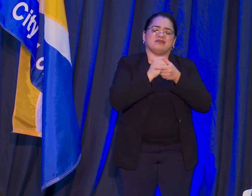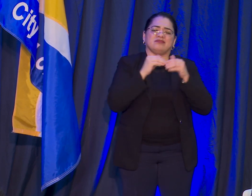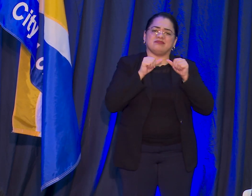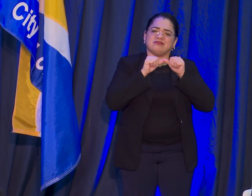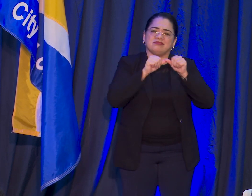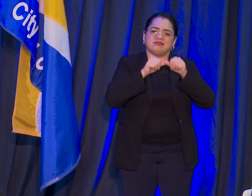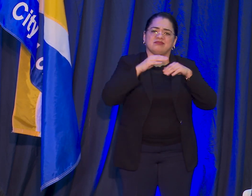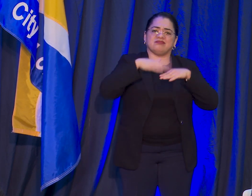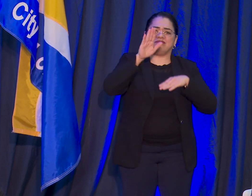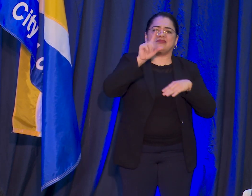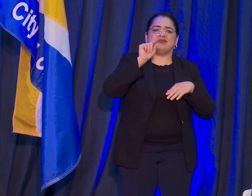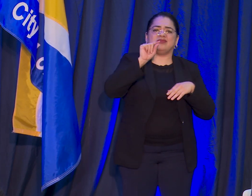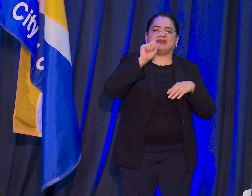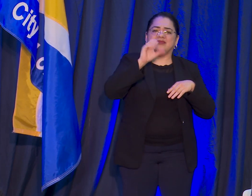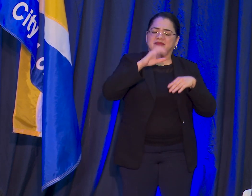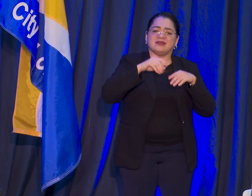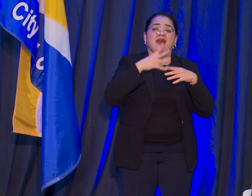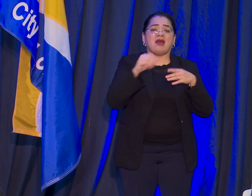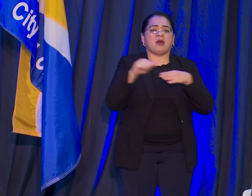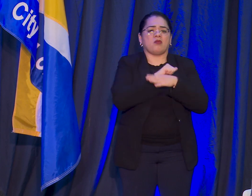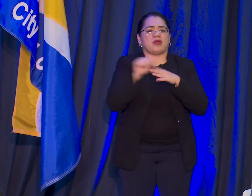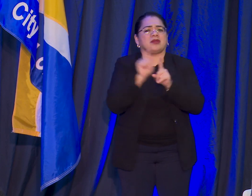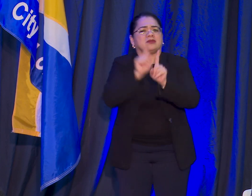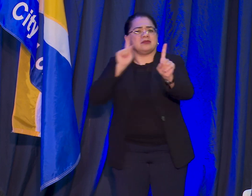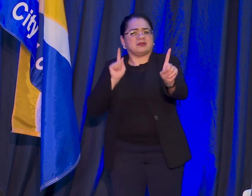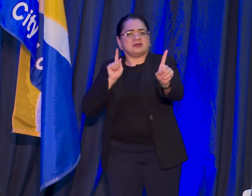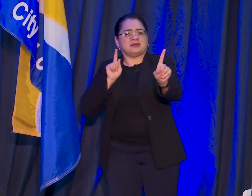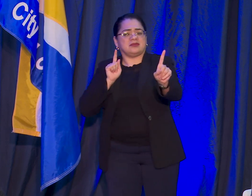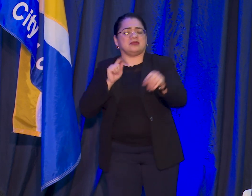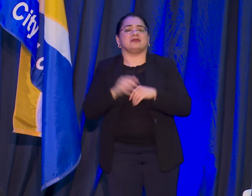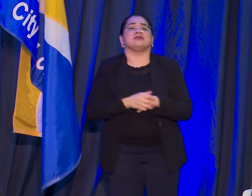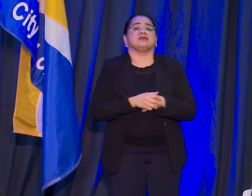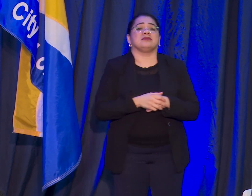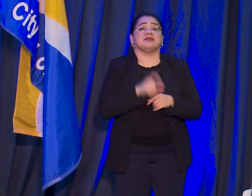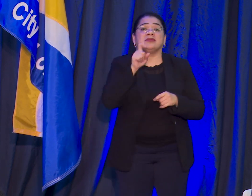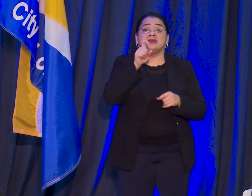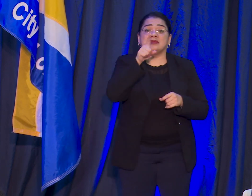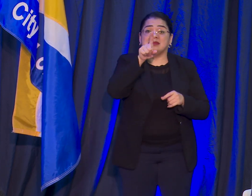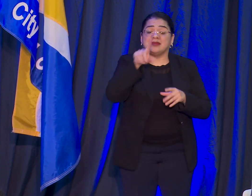practically ND stanza me ento social c necesito selita's cigar mantenga says CS